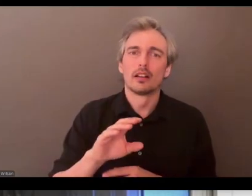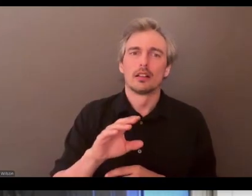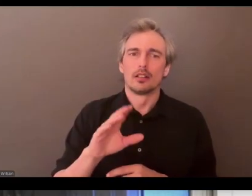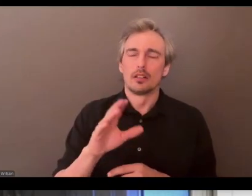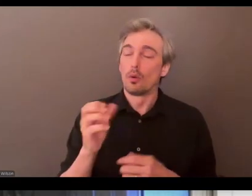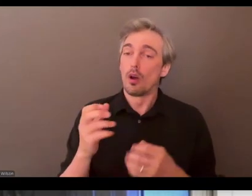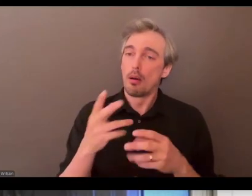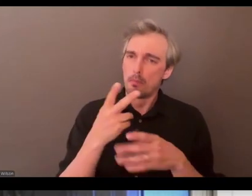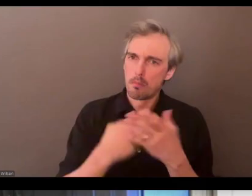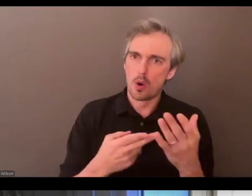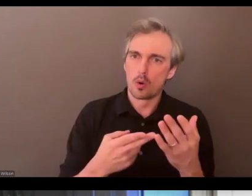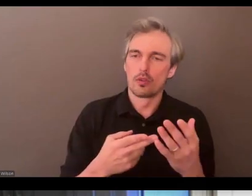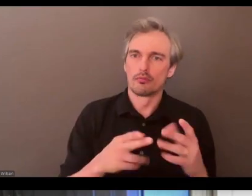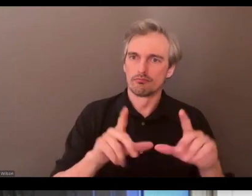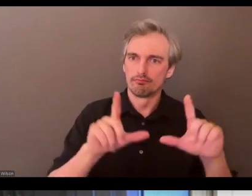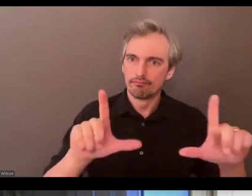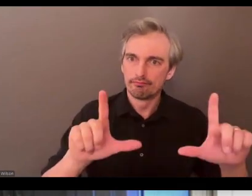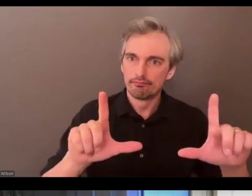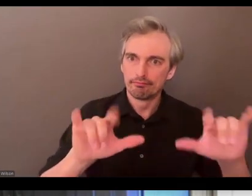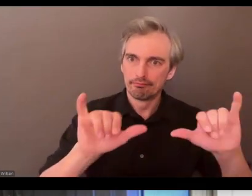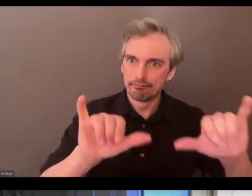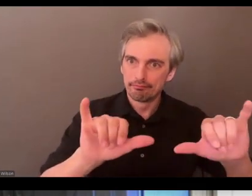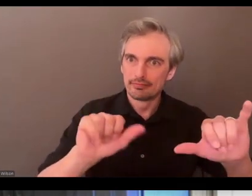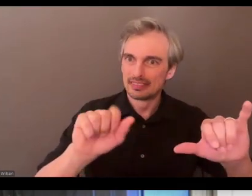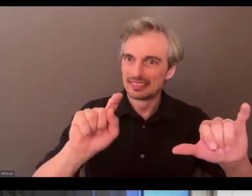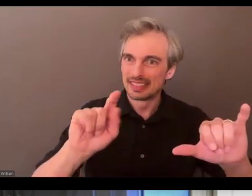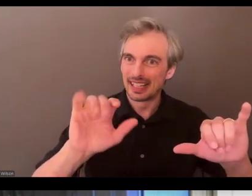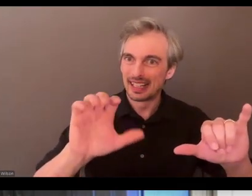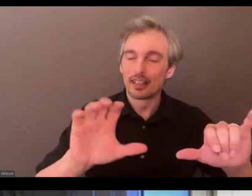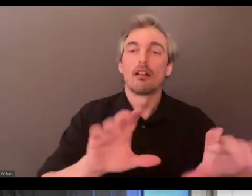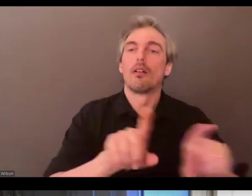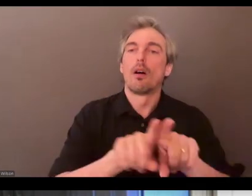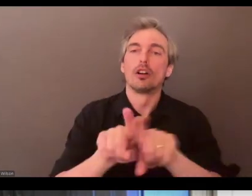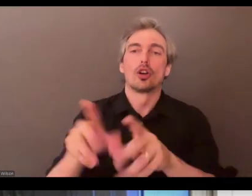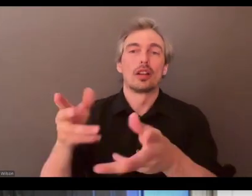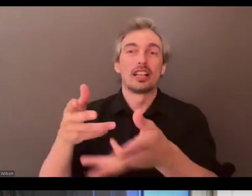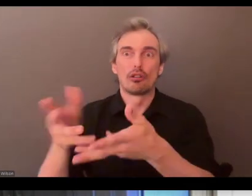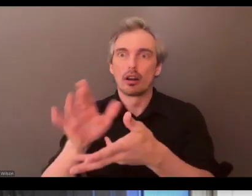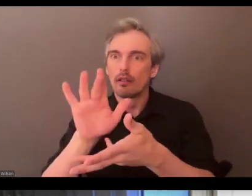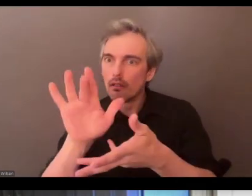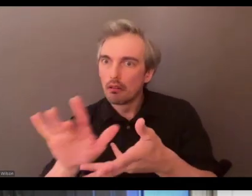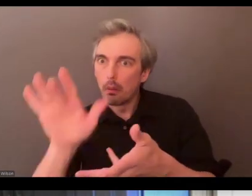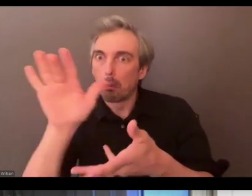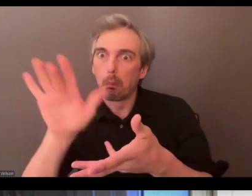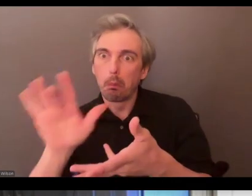そして、アクセシブルなスト ーリ ーテリングは摩擦を 減らし、追加するのではなく、実際に摩擦を減らします。